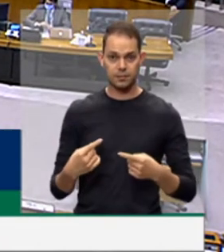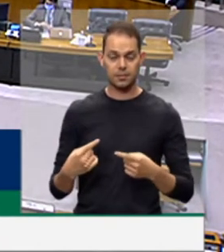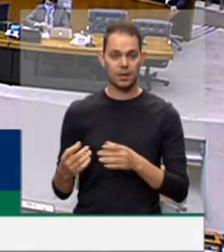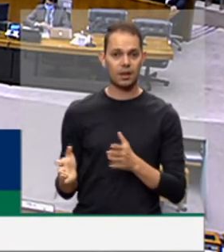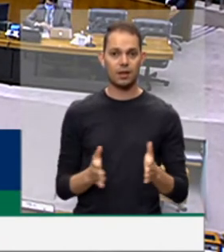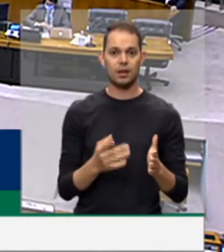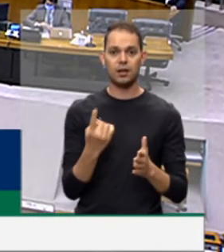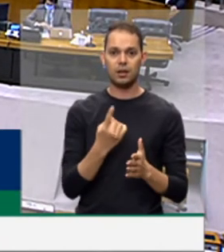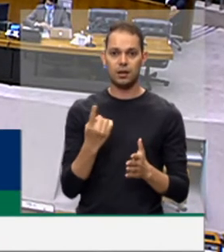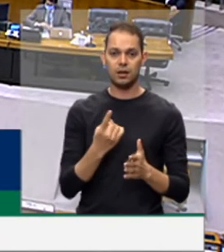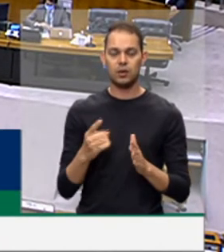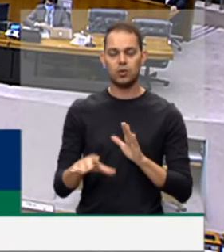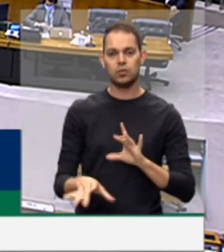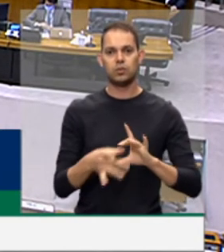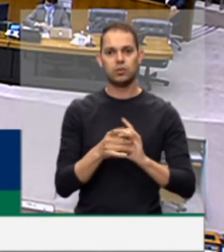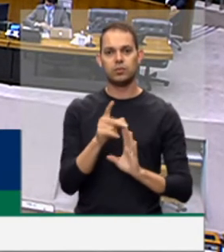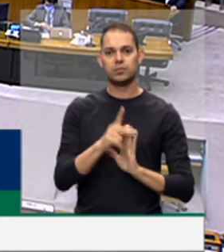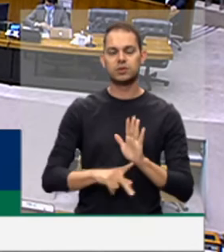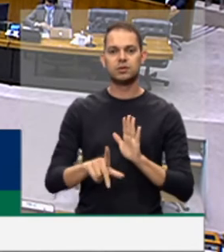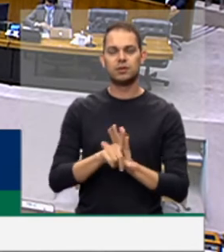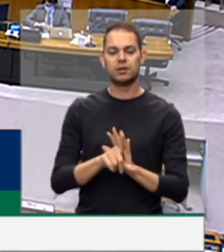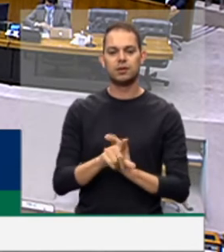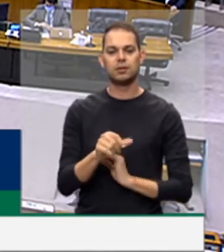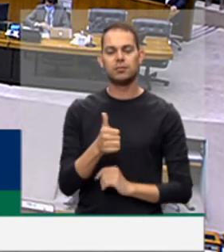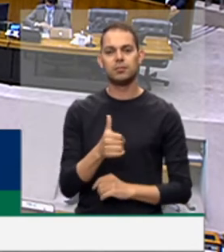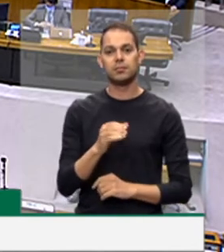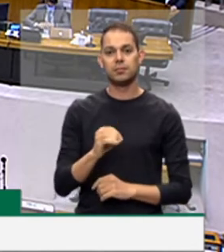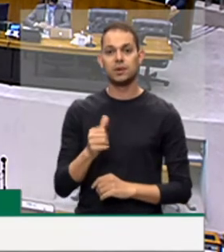CELSO-- -- . [PRESIDENTE]: DO ATO DA MESA N° 123/22, FICA